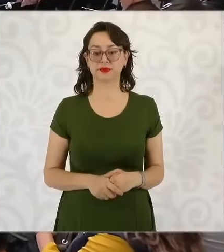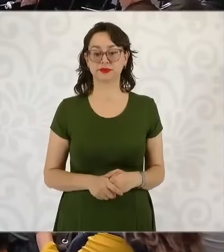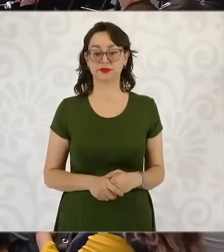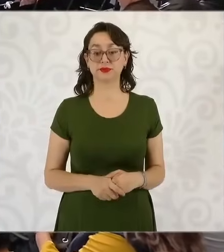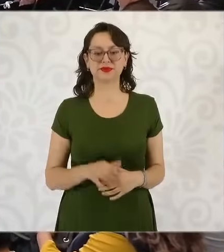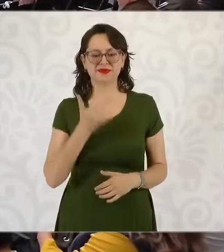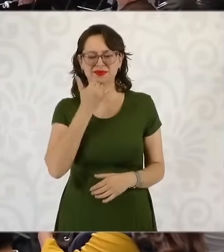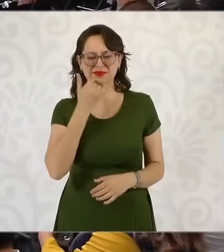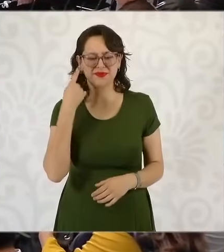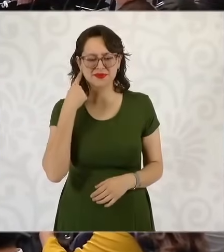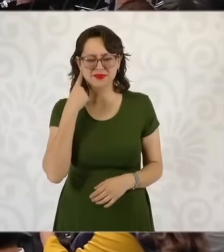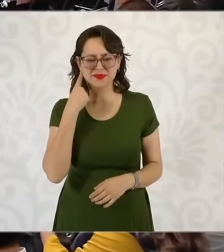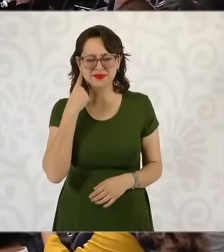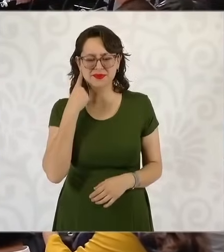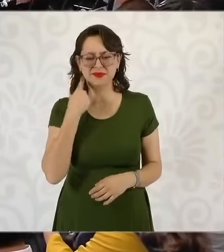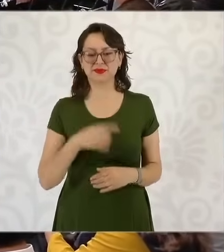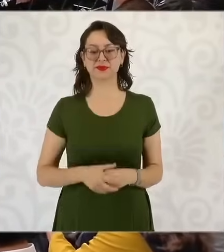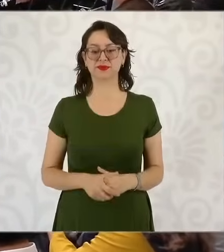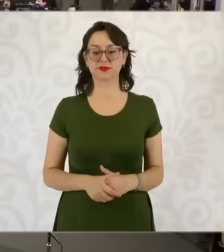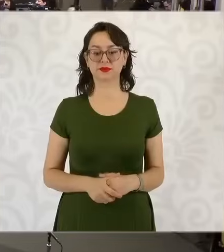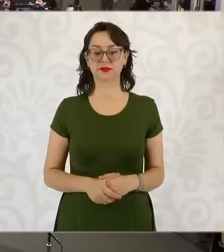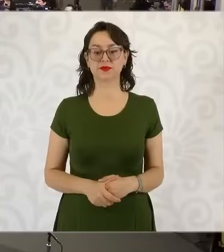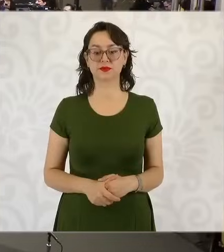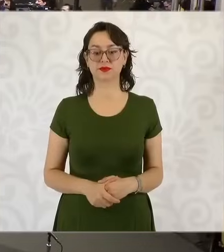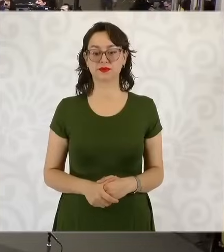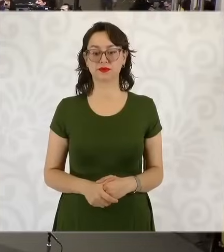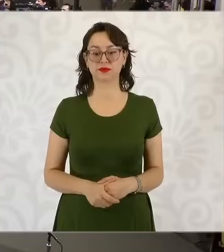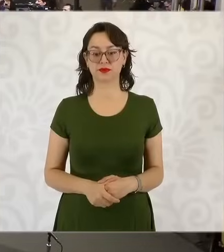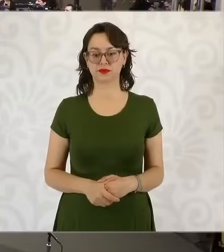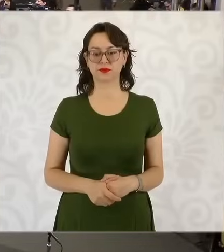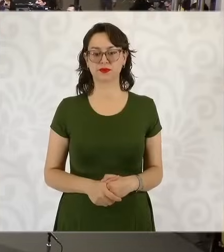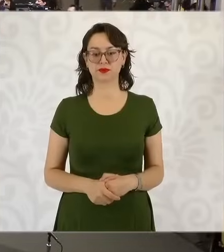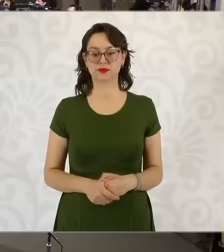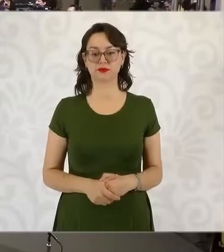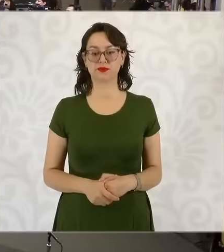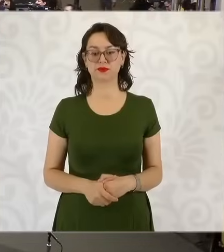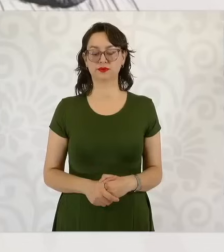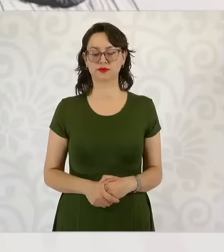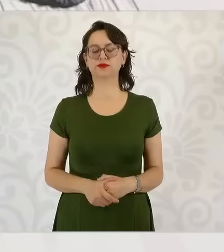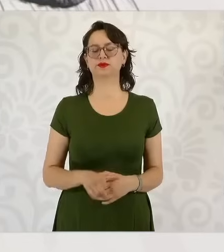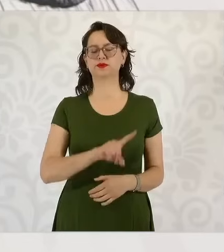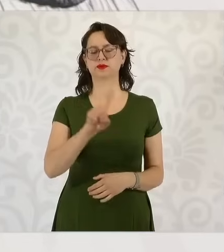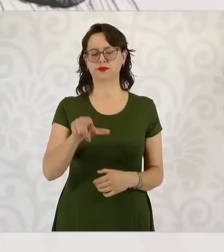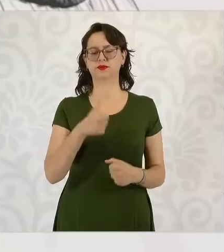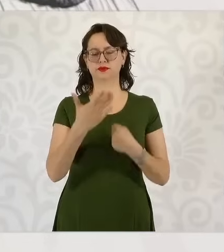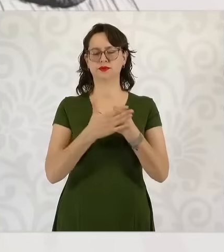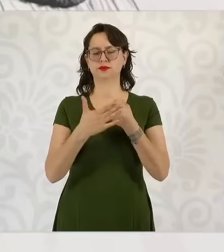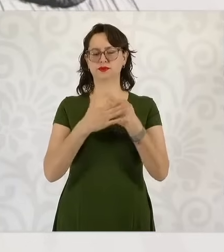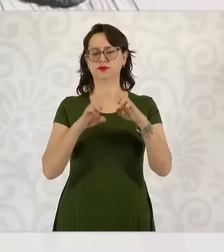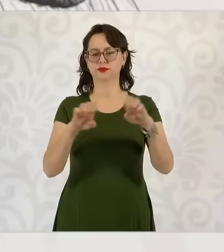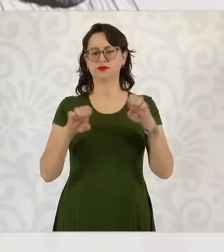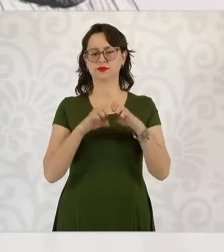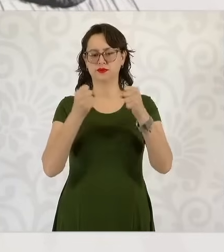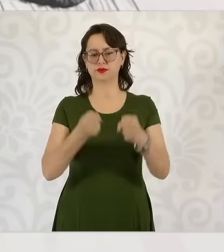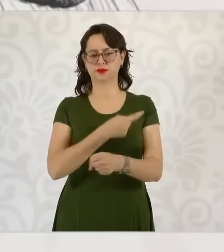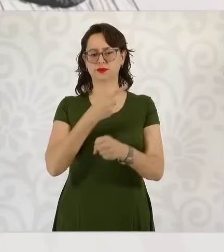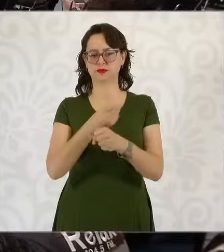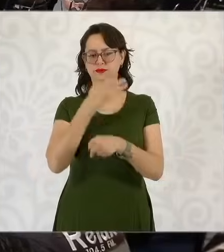perdón que están ya que lo informe el gabinete de seguridad